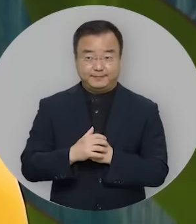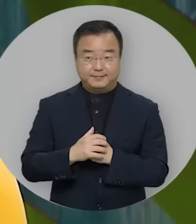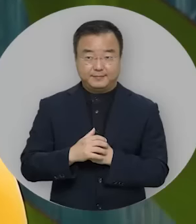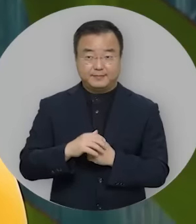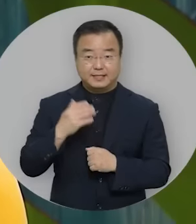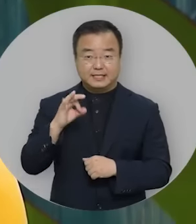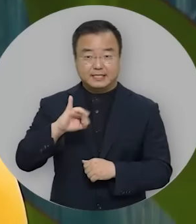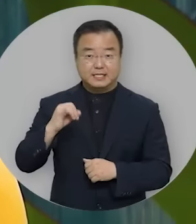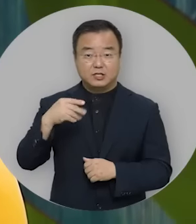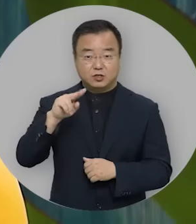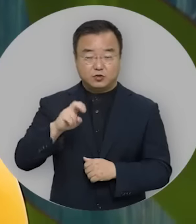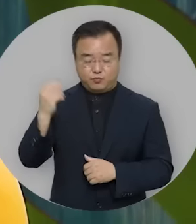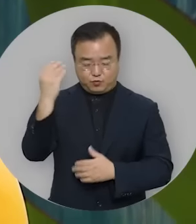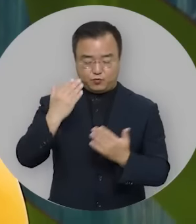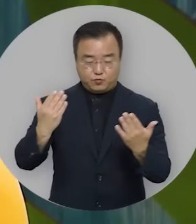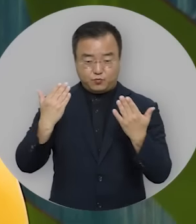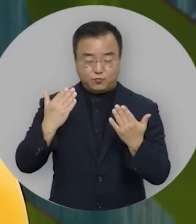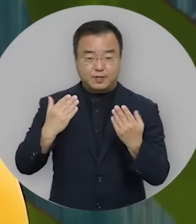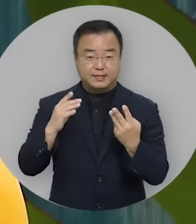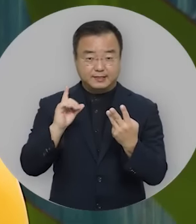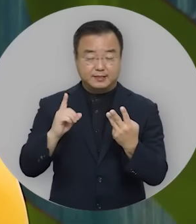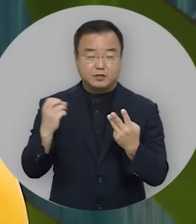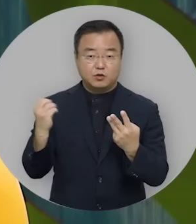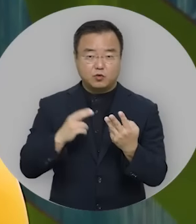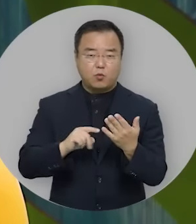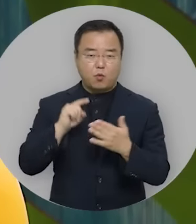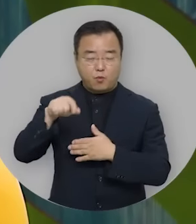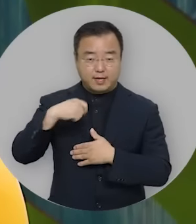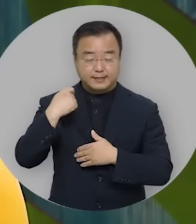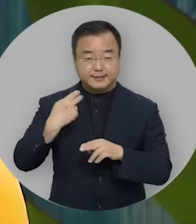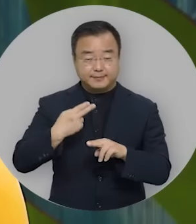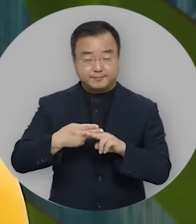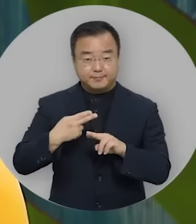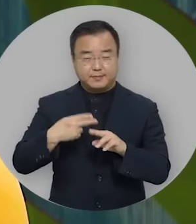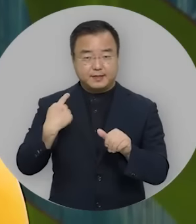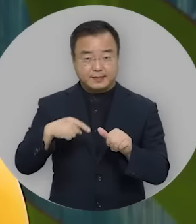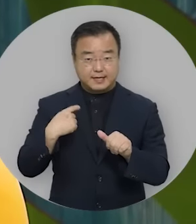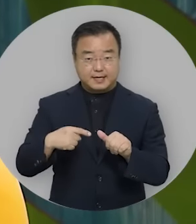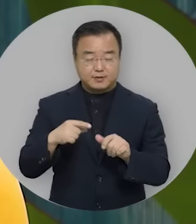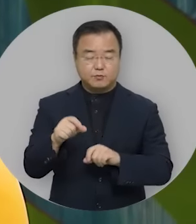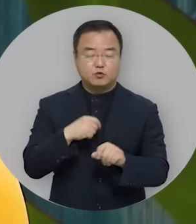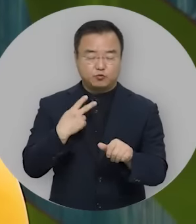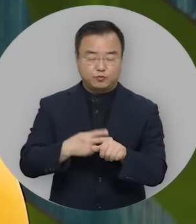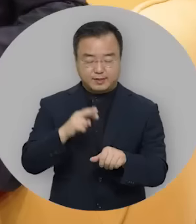3D 메이커 교과와 외식서비스 교과를 가르치고 있는 특수교사 박기준이라고 합니다.